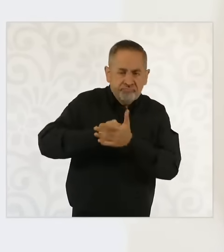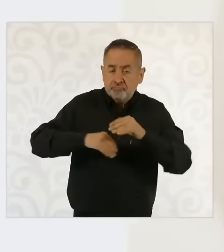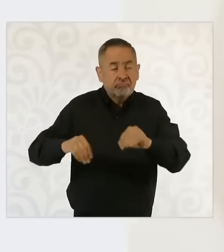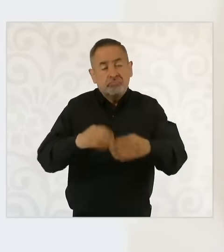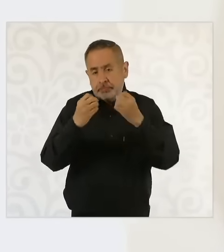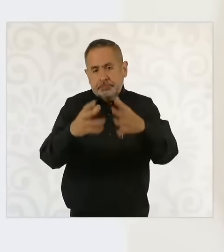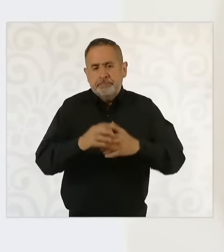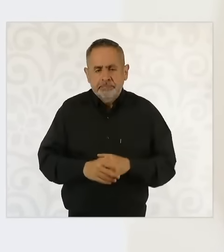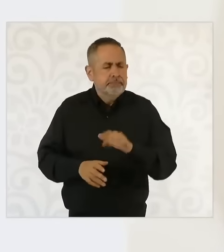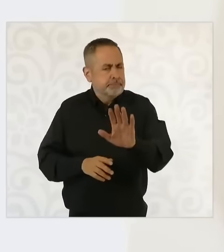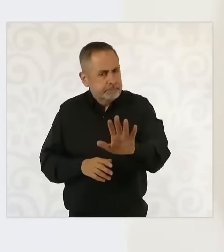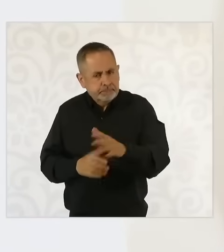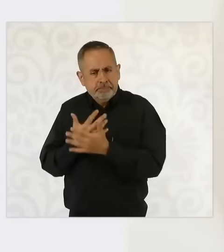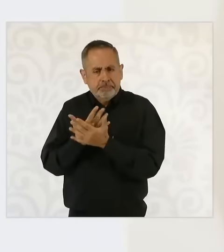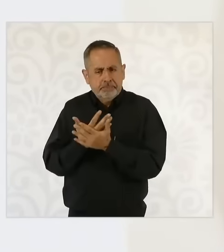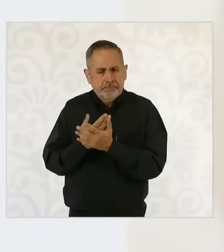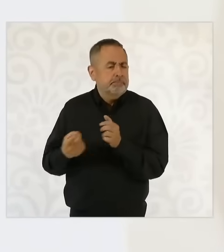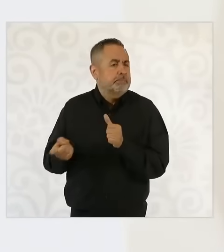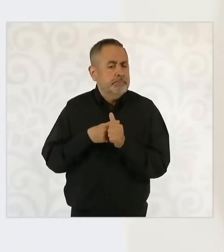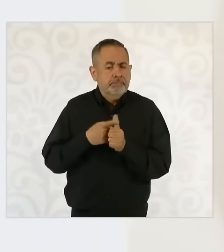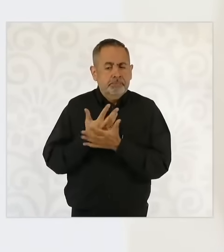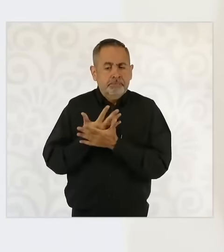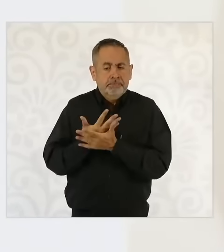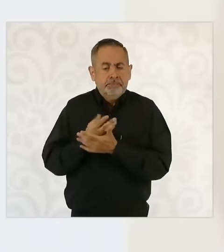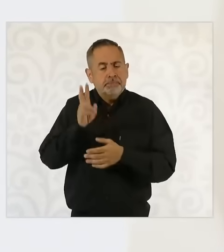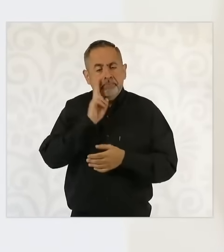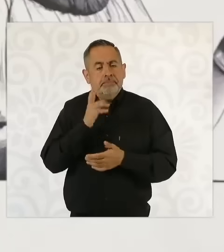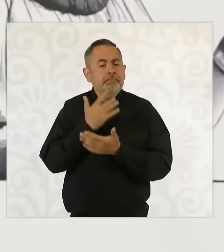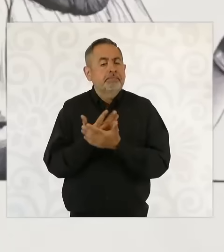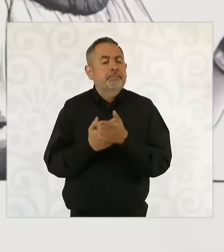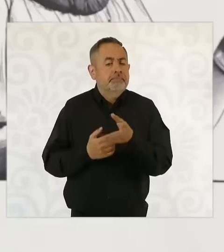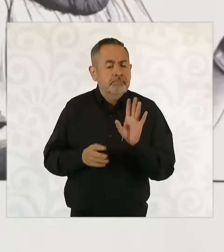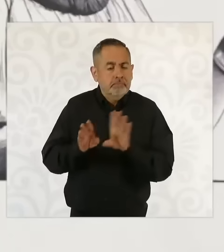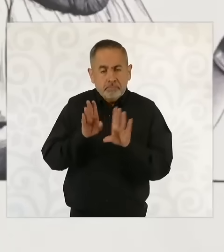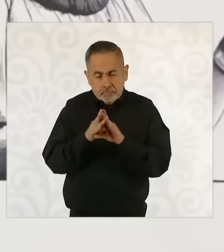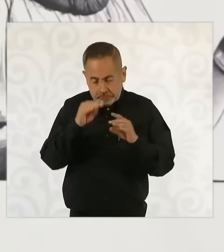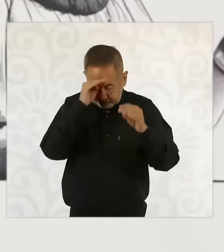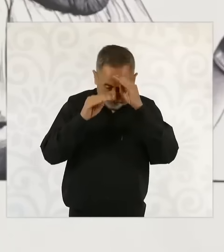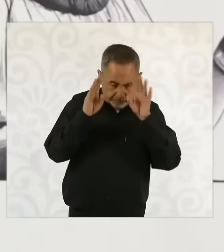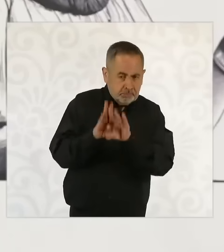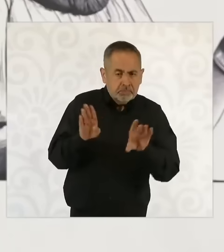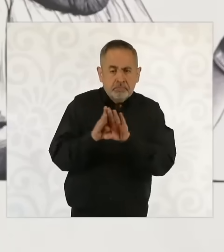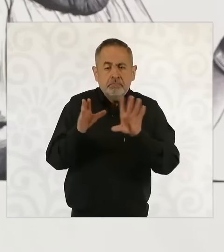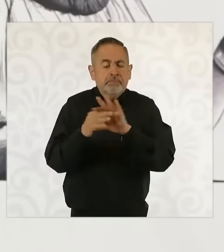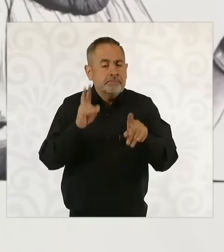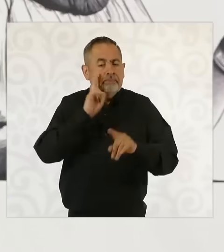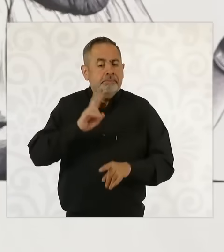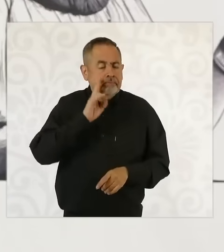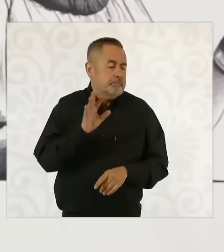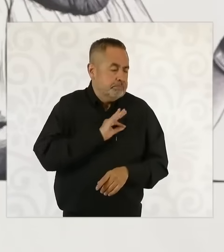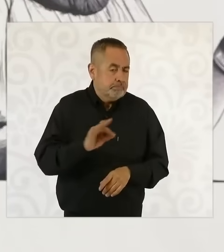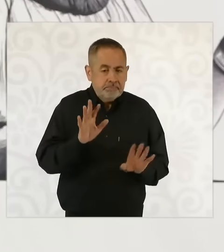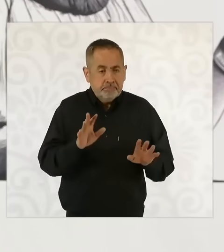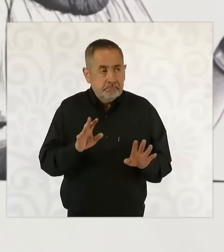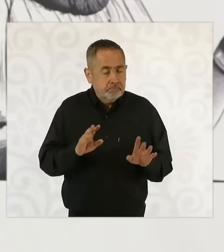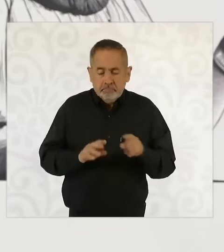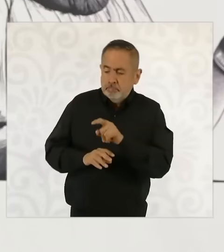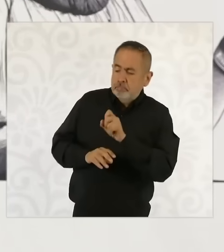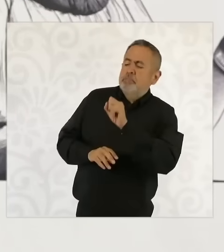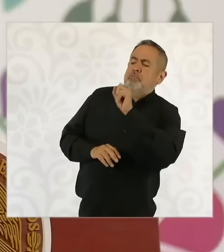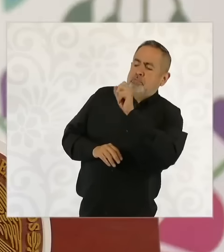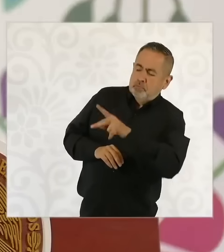entonces vamos a esperar primero esta parte de cómo queda esperemos que sea reconocida pues esta